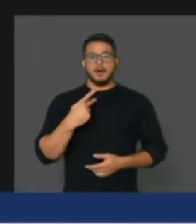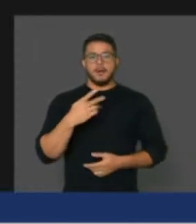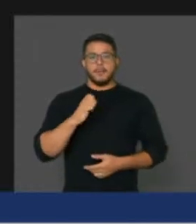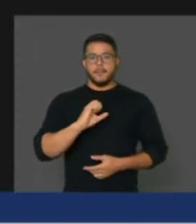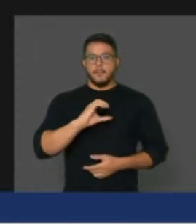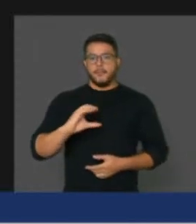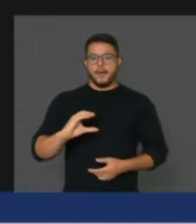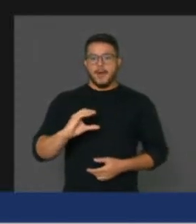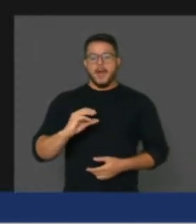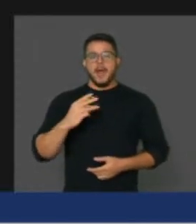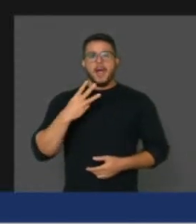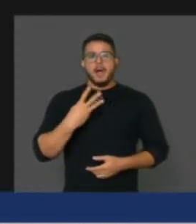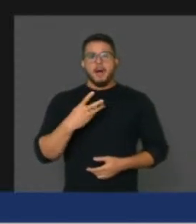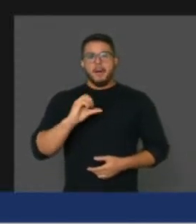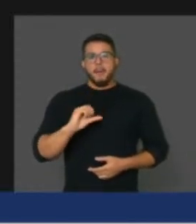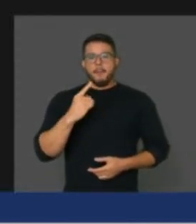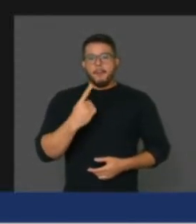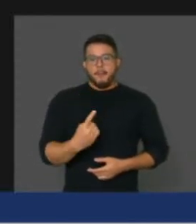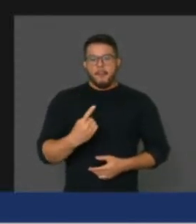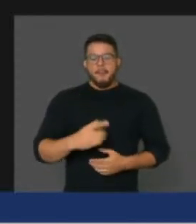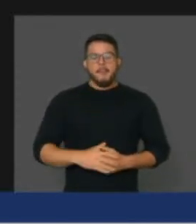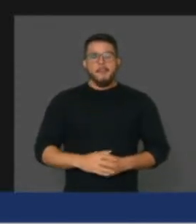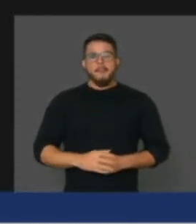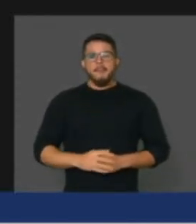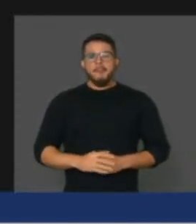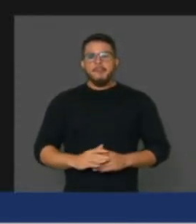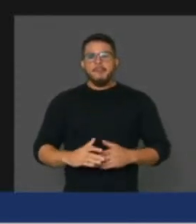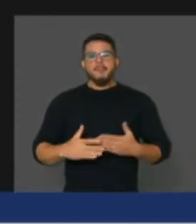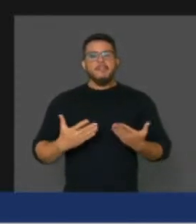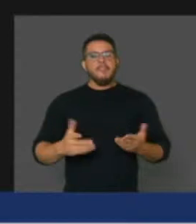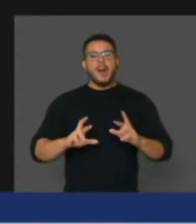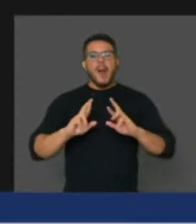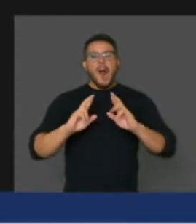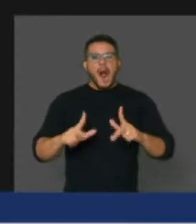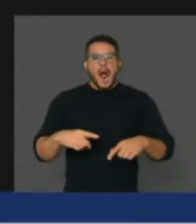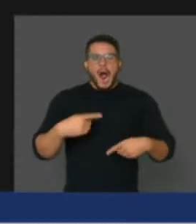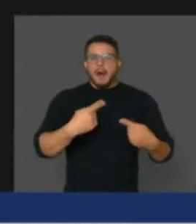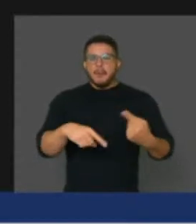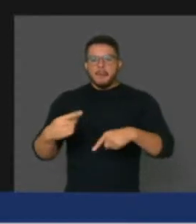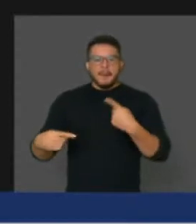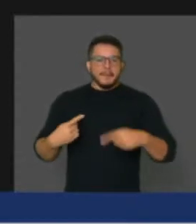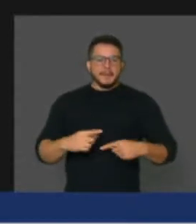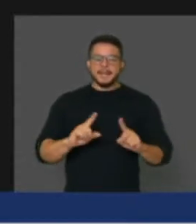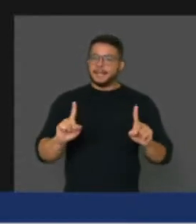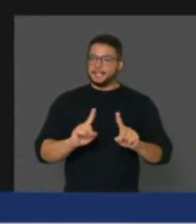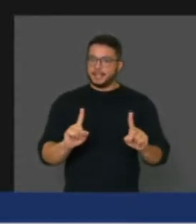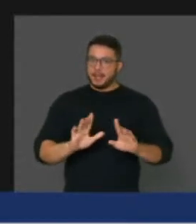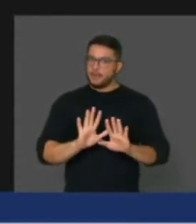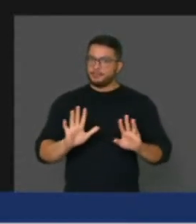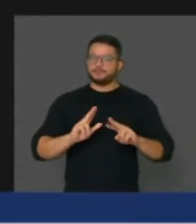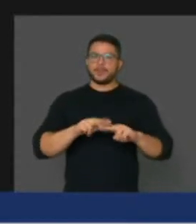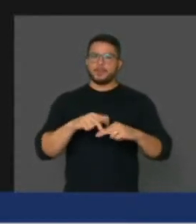E NÃO FIZEMOS POLITICAGEM EM CIMA DISSO PELA NECESSIDADE DOS MUNICÍPIOS DO BRASIL INTEIRO TEREM ESSE AUMENTO DE DE RECEITA DA MAIS ALTA